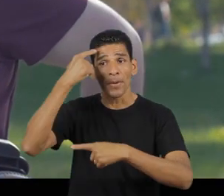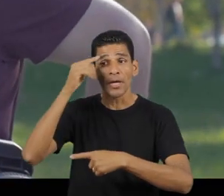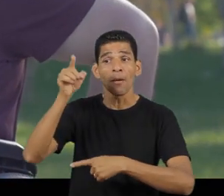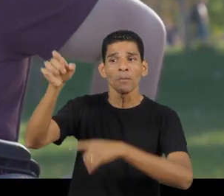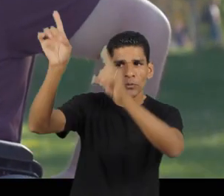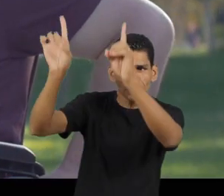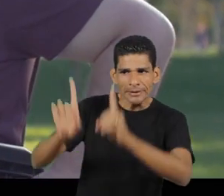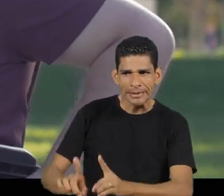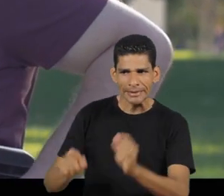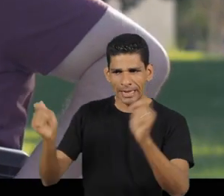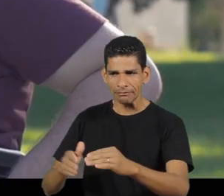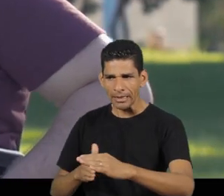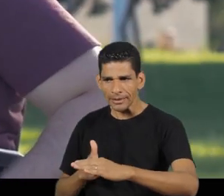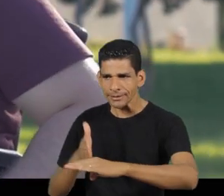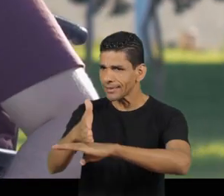as impedem, que não foram pensadas no sentido das diferenças.